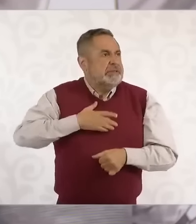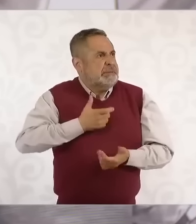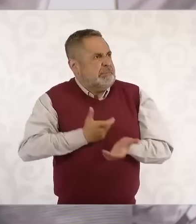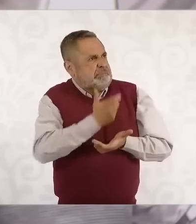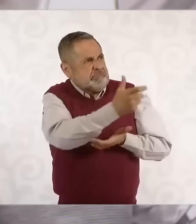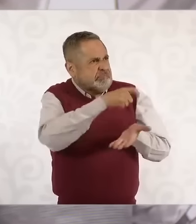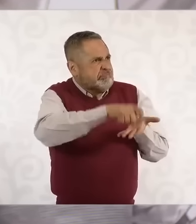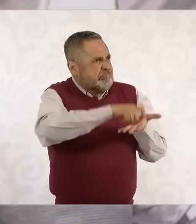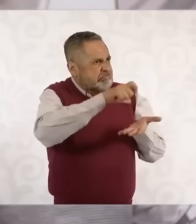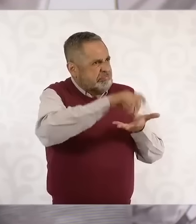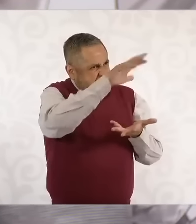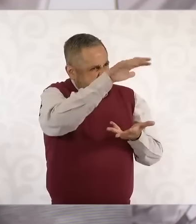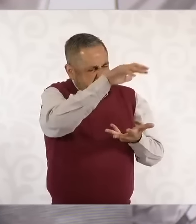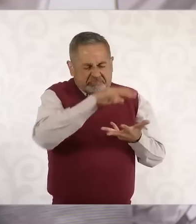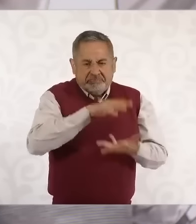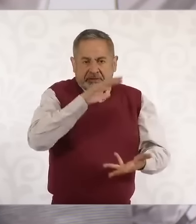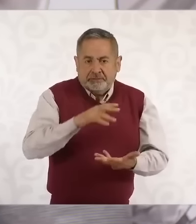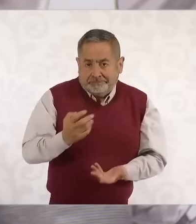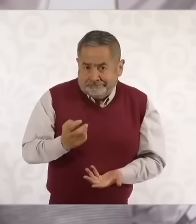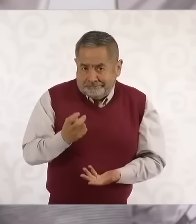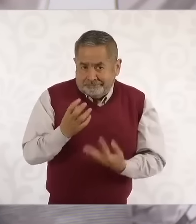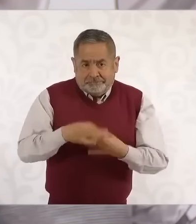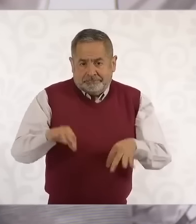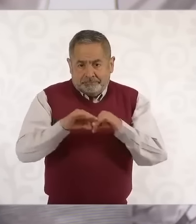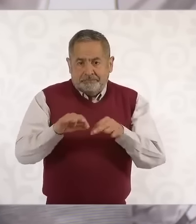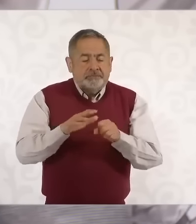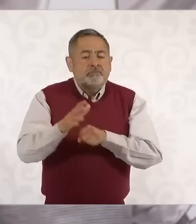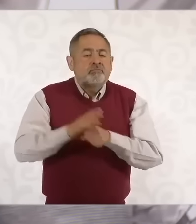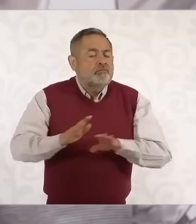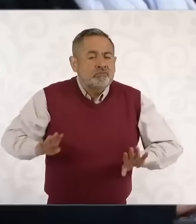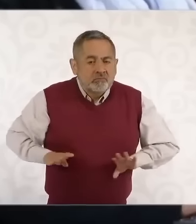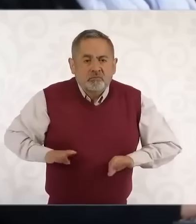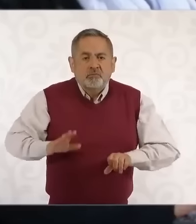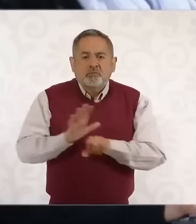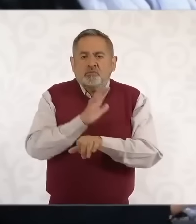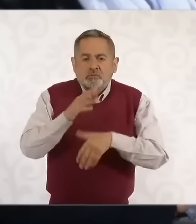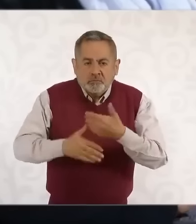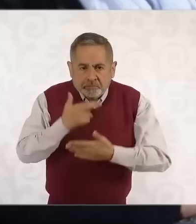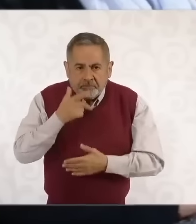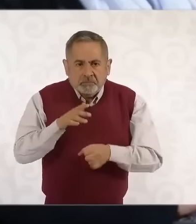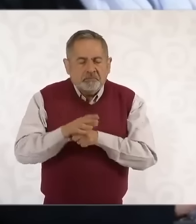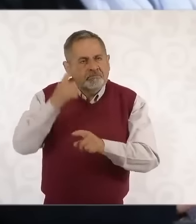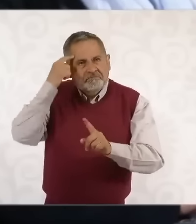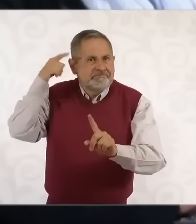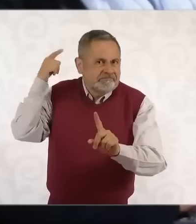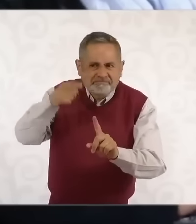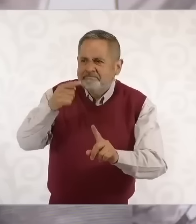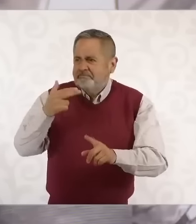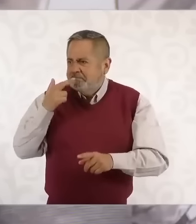vamos a presentar es decir por qué es importante, qué hemos ganado, qué significa para nuestro país